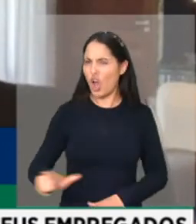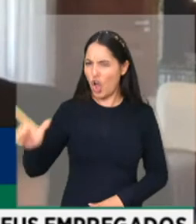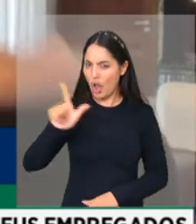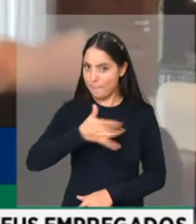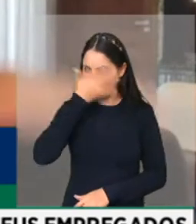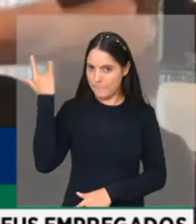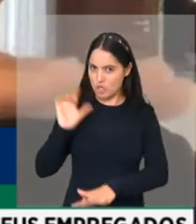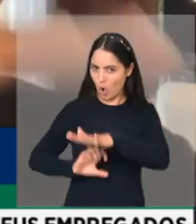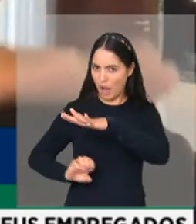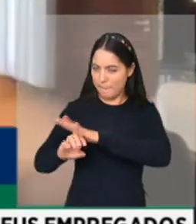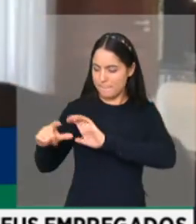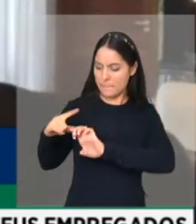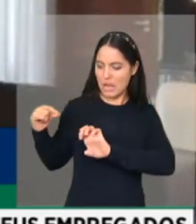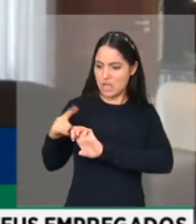DINHEIRO PARA QUEM TEM VACINA